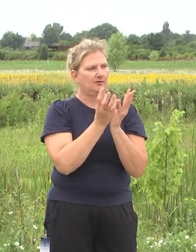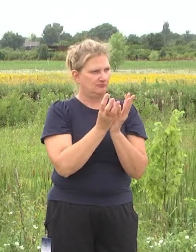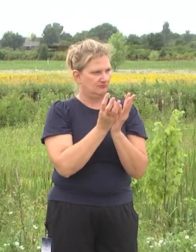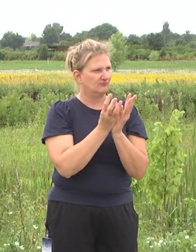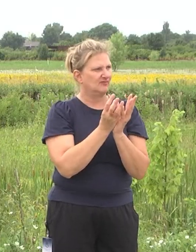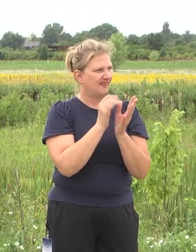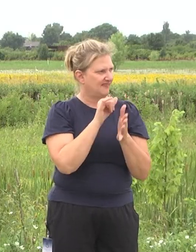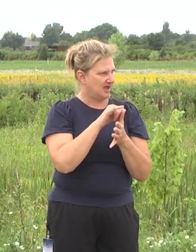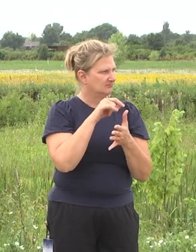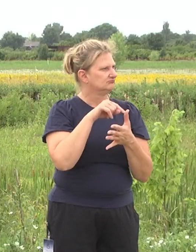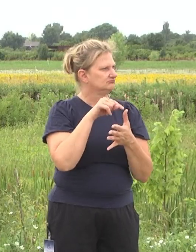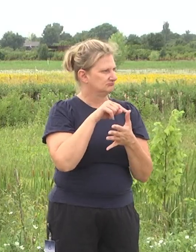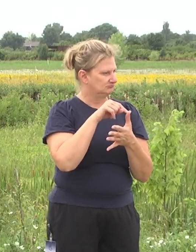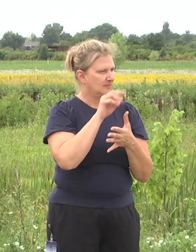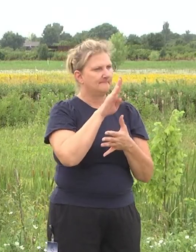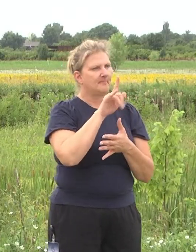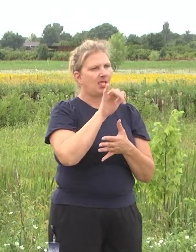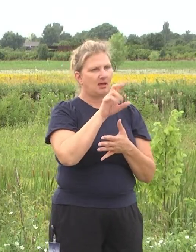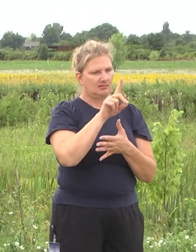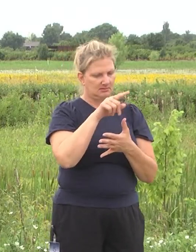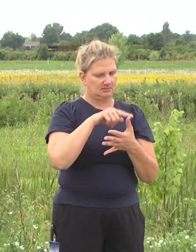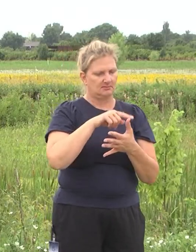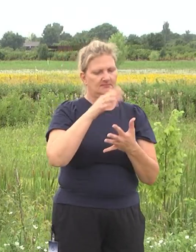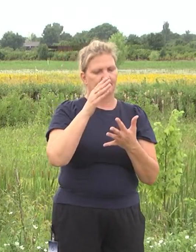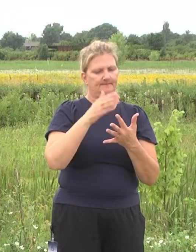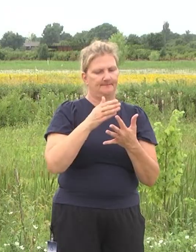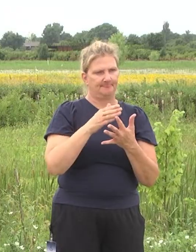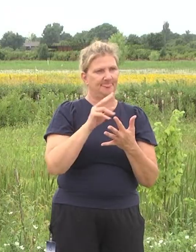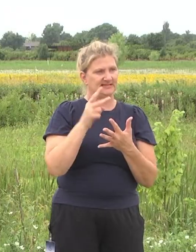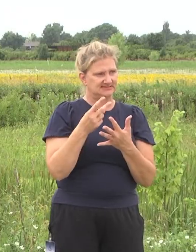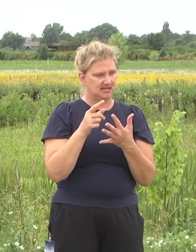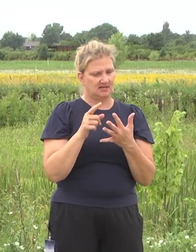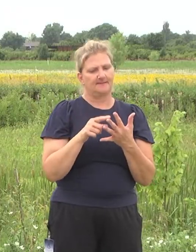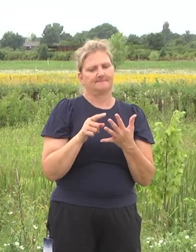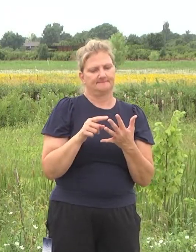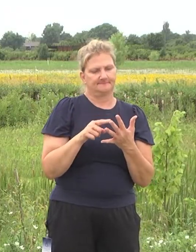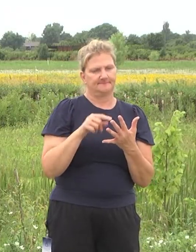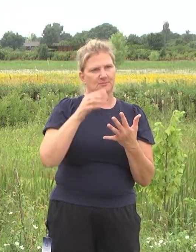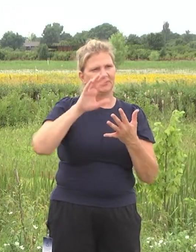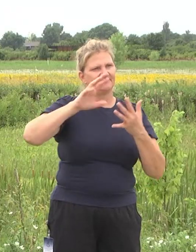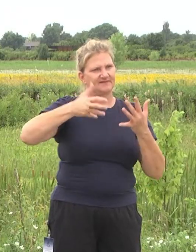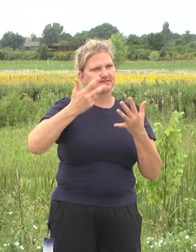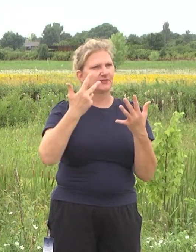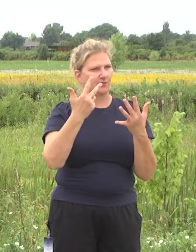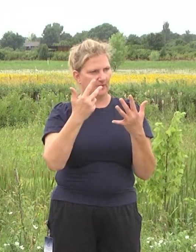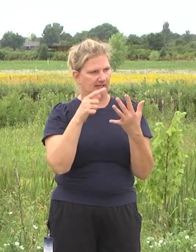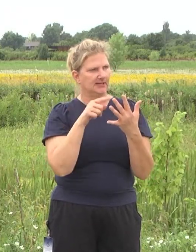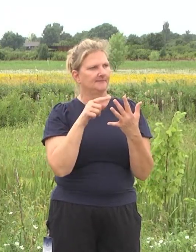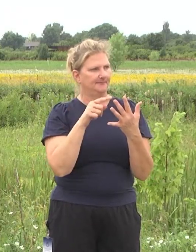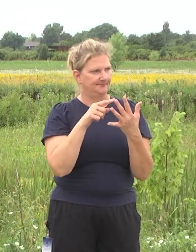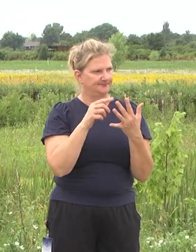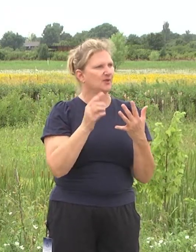segundo punto de observación, en la fase tres